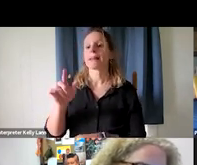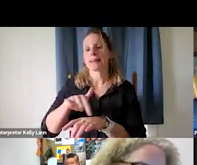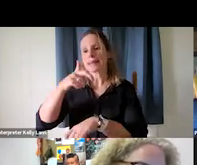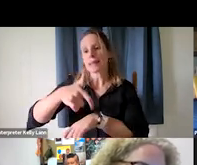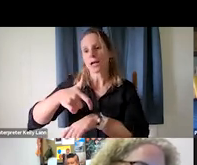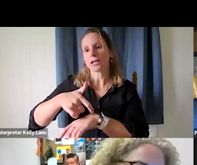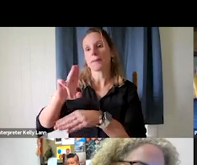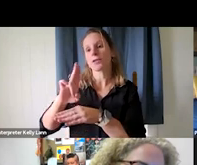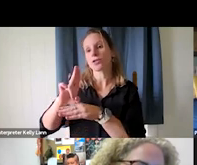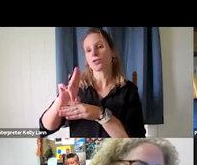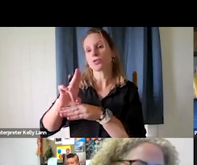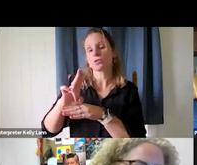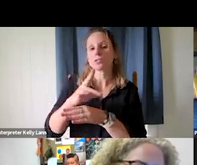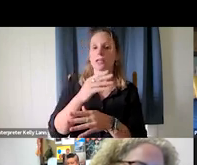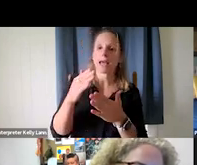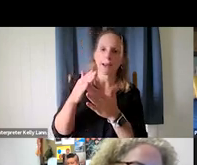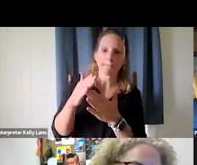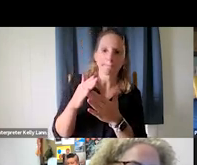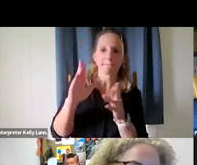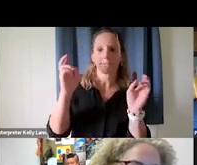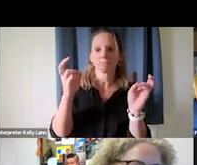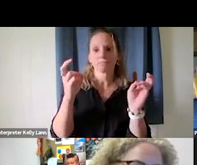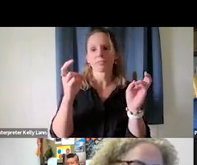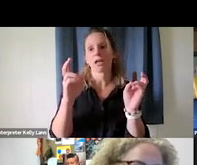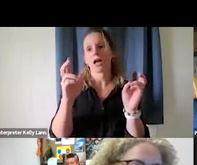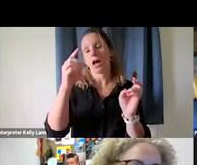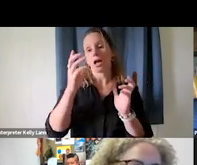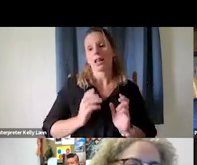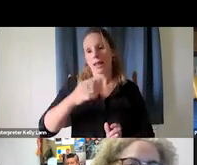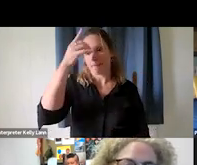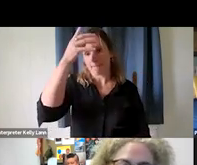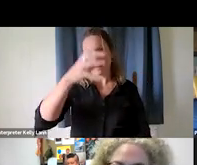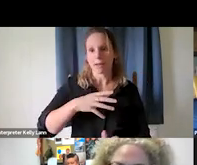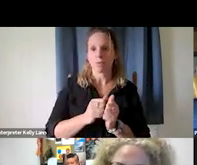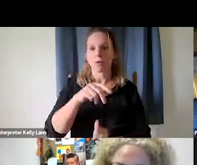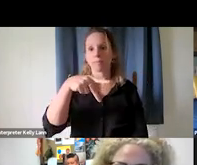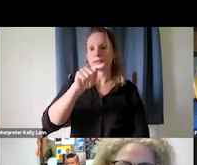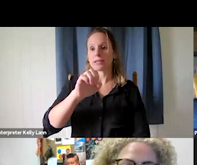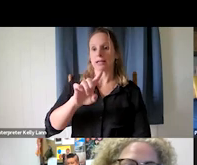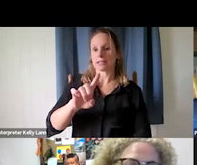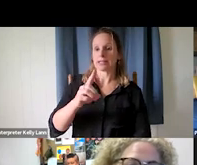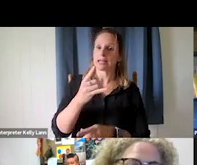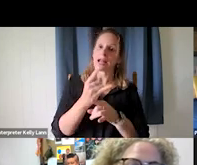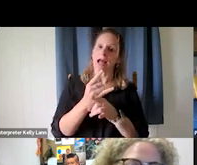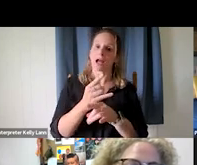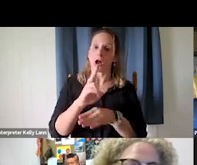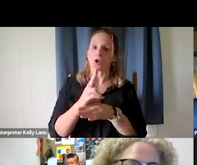para... Tuve un cliente, era un hombre Negro con TEPT y un trastorno por consumo de alcohol y me di cuenta